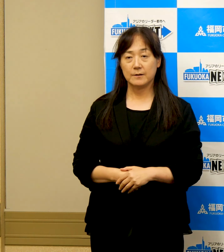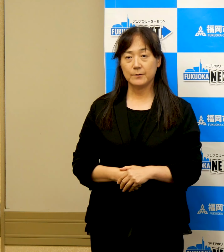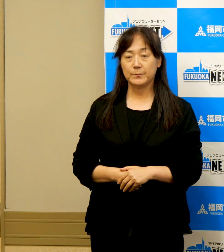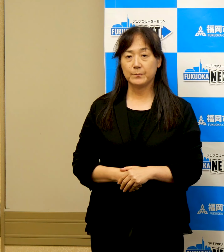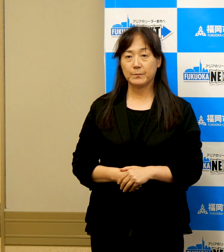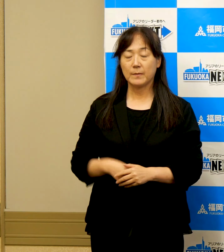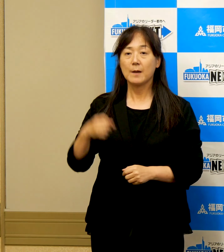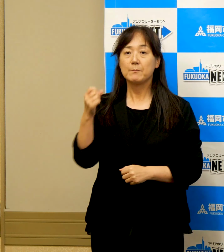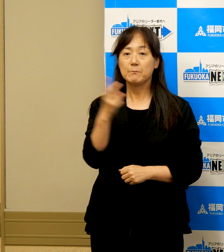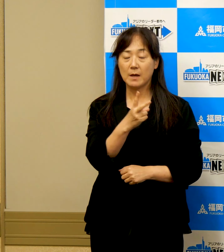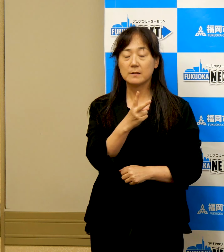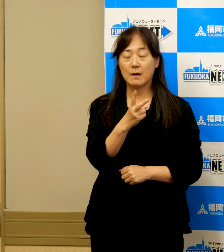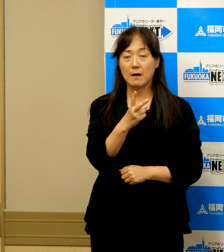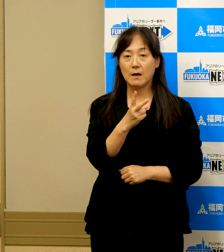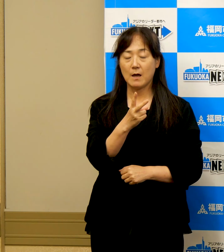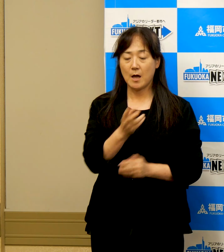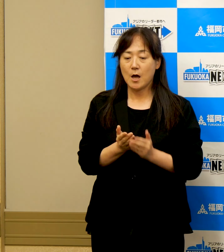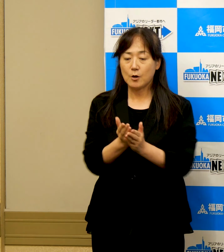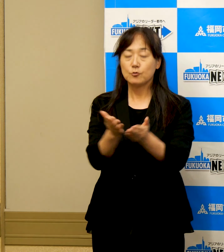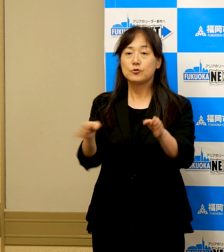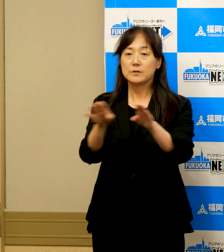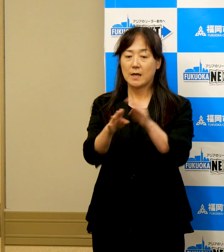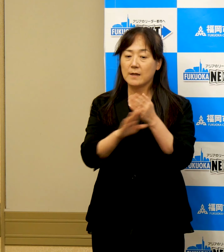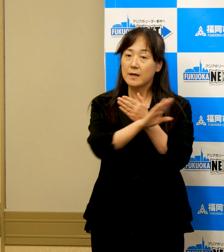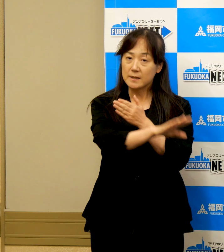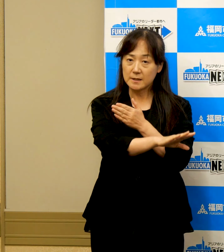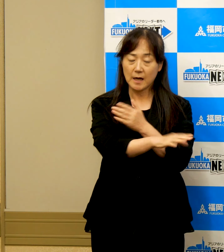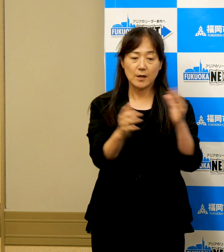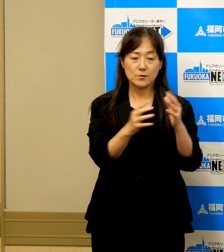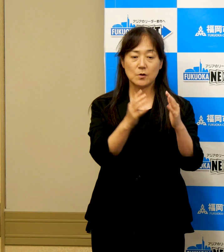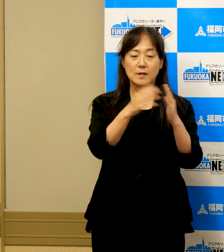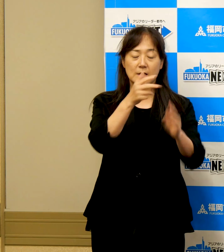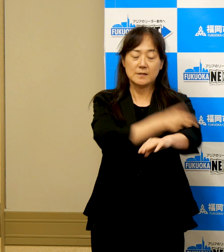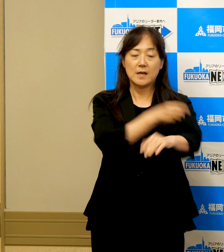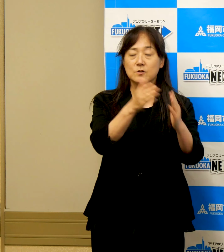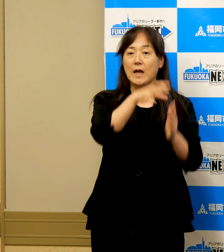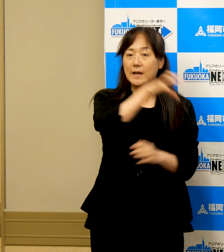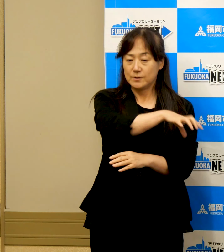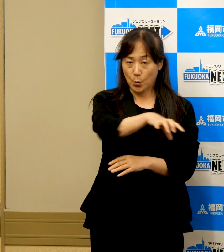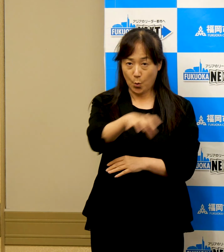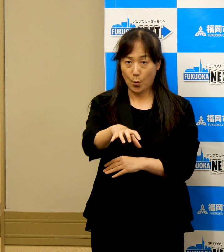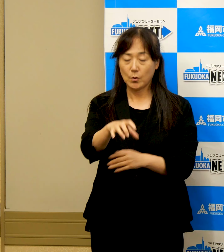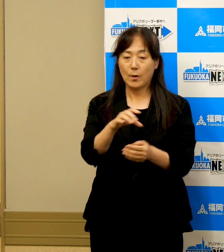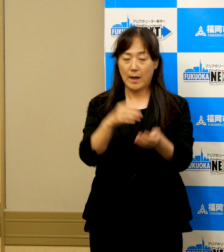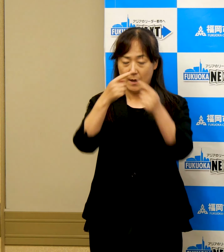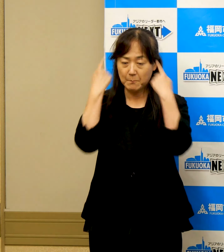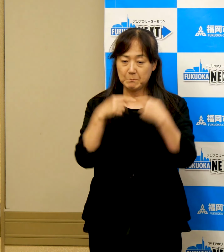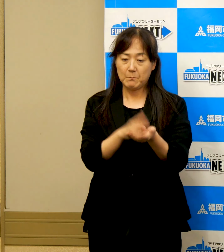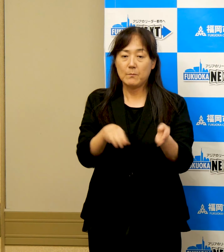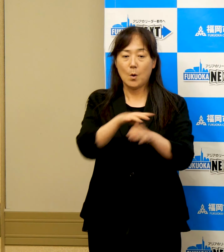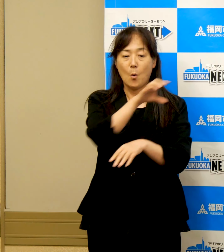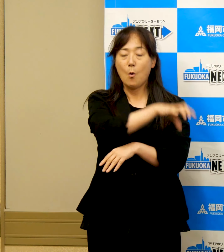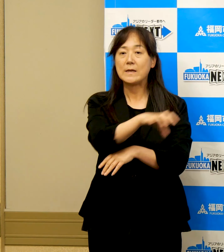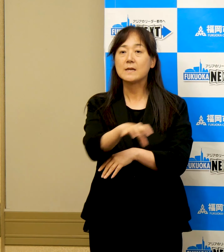また このクルーズセンター以外の集団接種会場 また個別のクリニックについてはですね